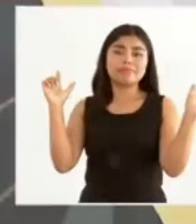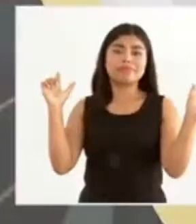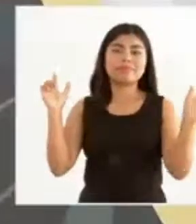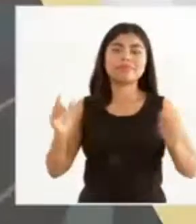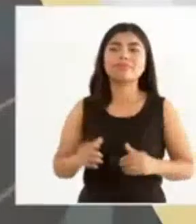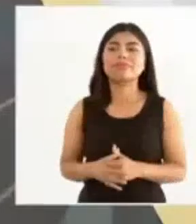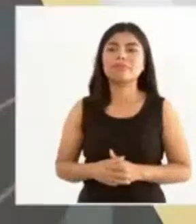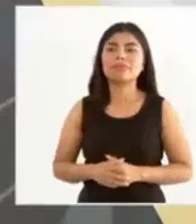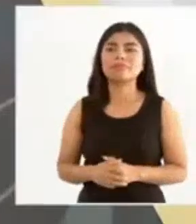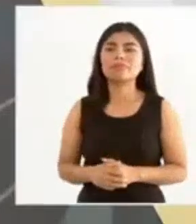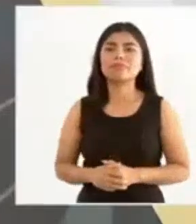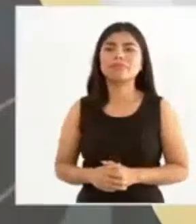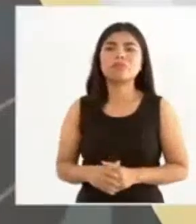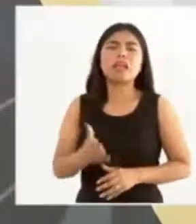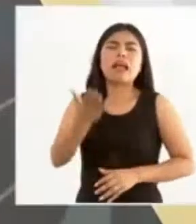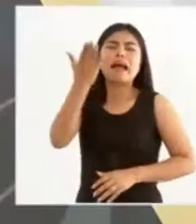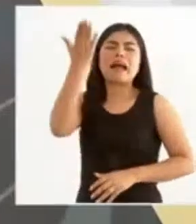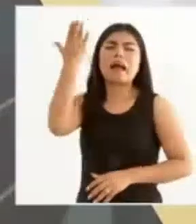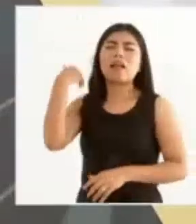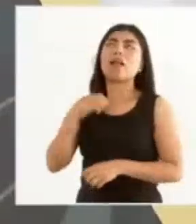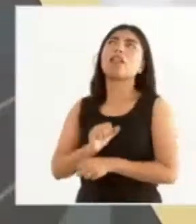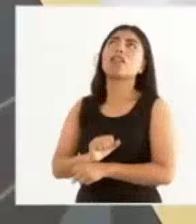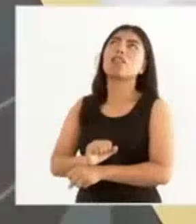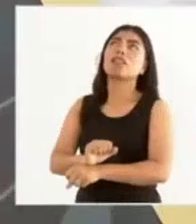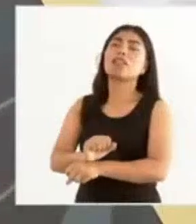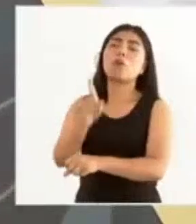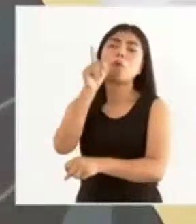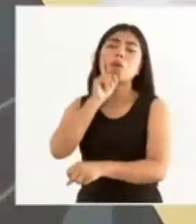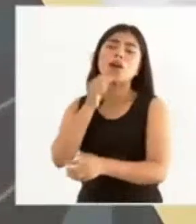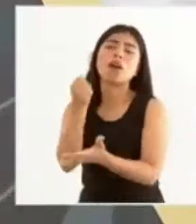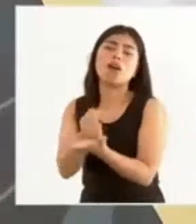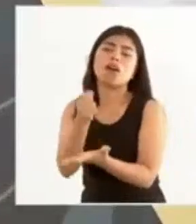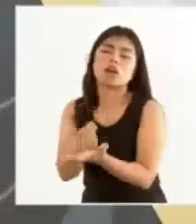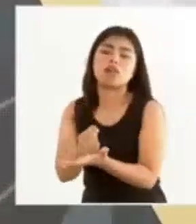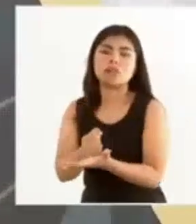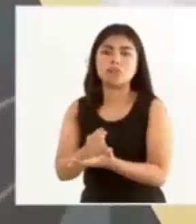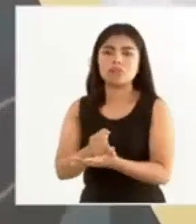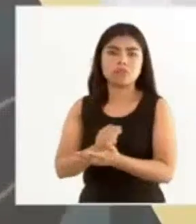Ya se acabó la época aquella,